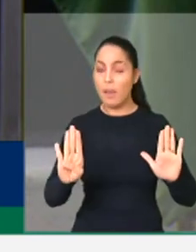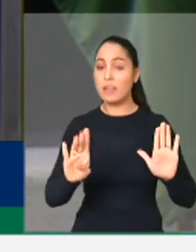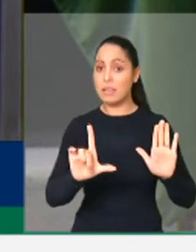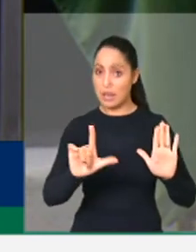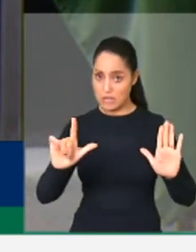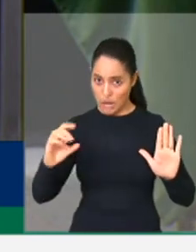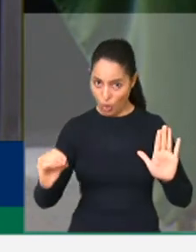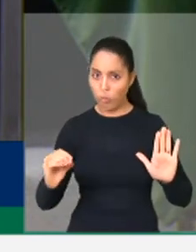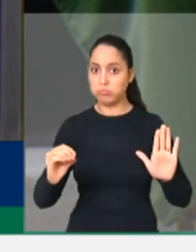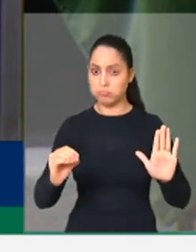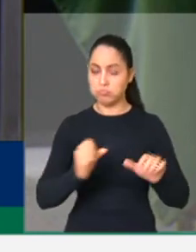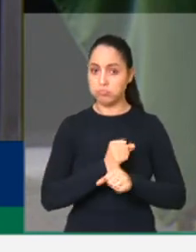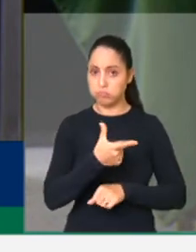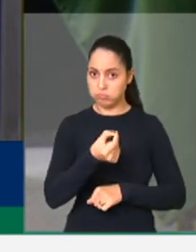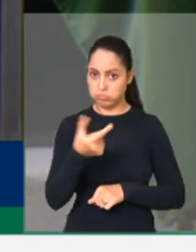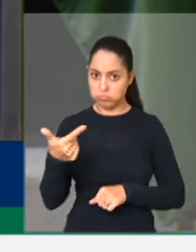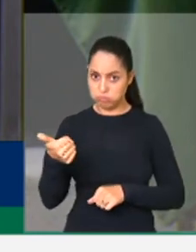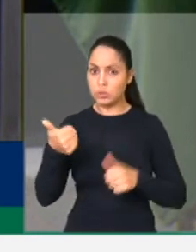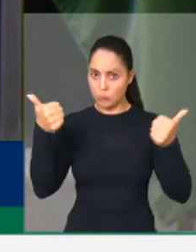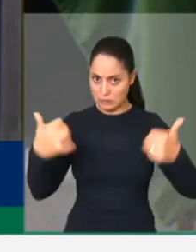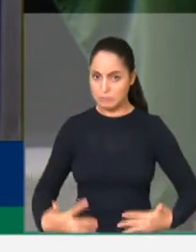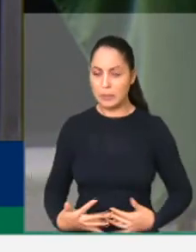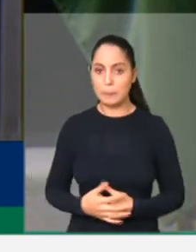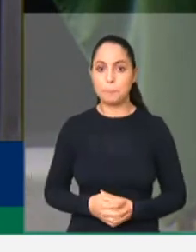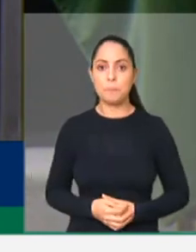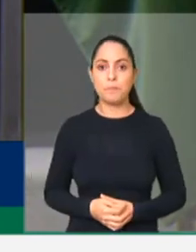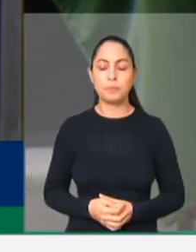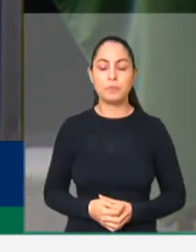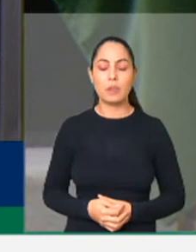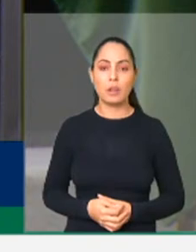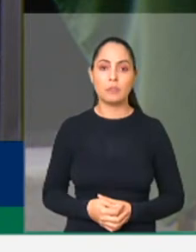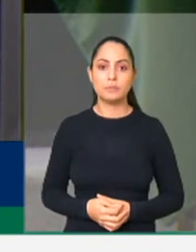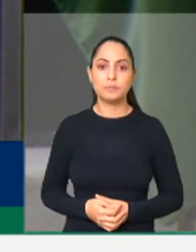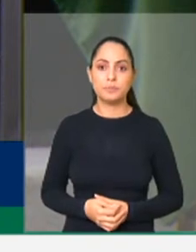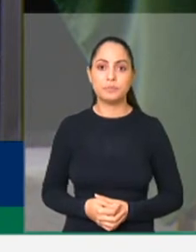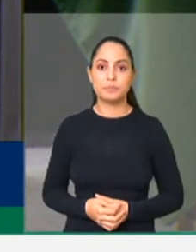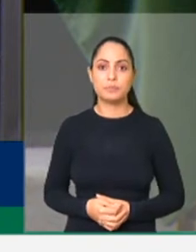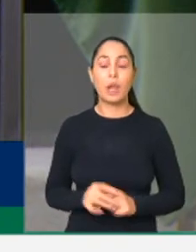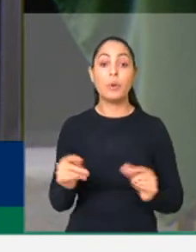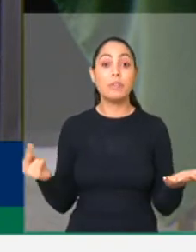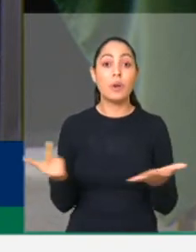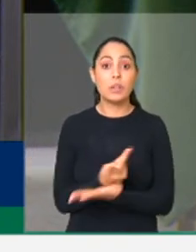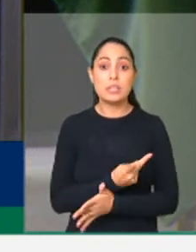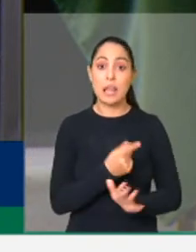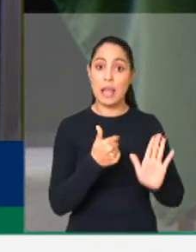RECEITA DA UNIÃO A EMENDA DEVERIA ESTAR ACOMPANHADA DA ESTIMATIVA DO IMPACTO E DA CORRESPONDENTE COMPENSAÇÃO